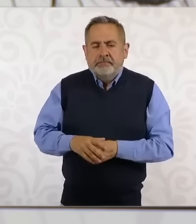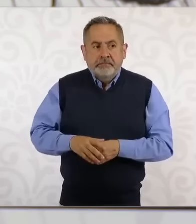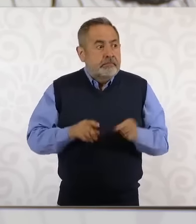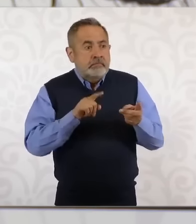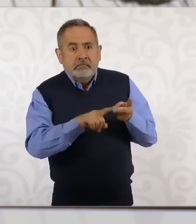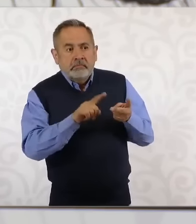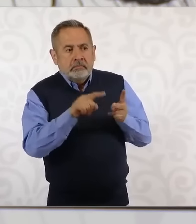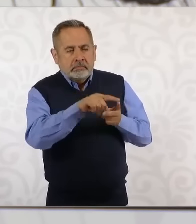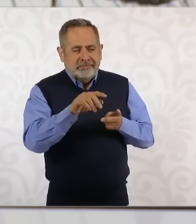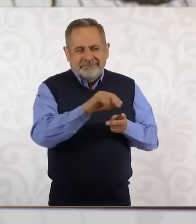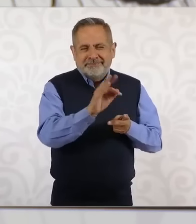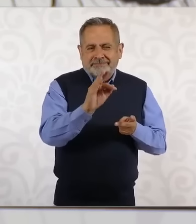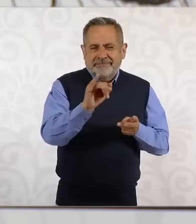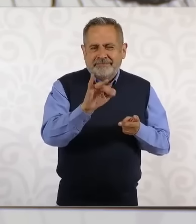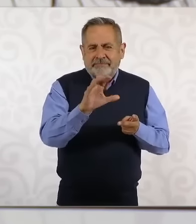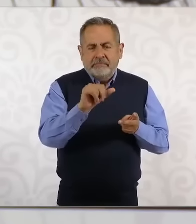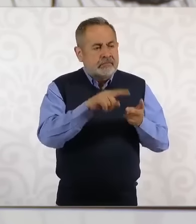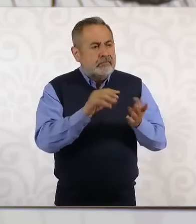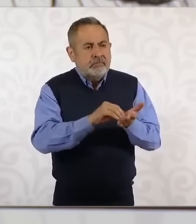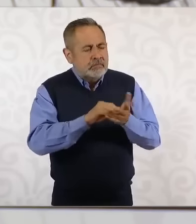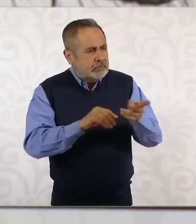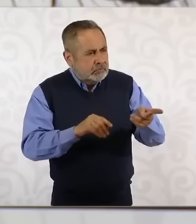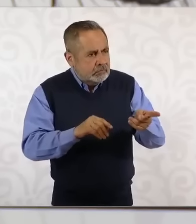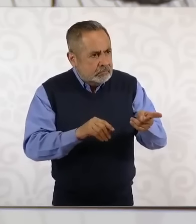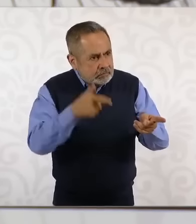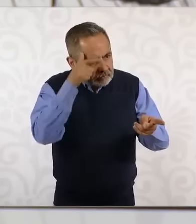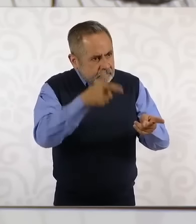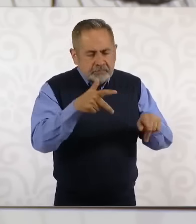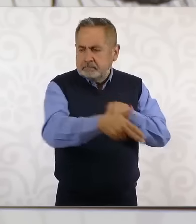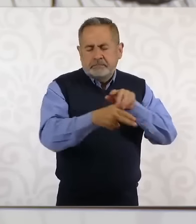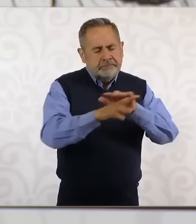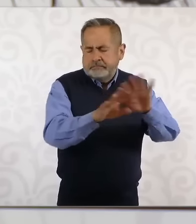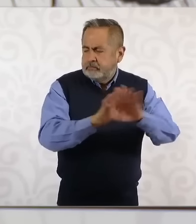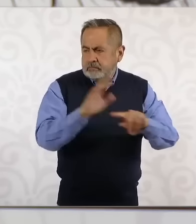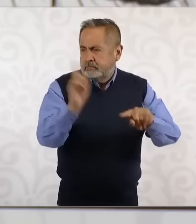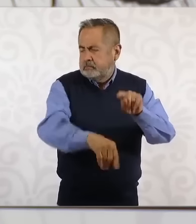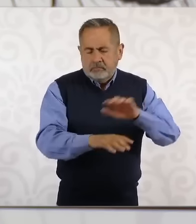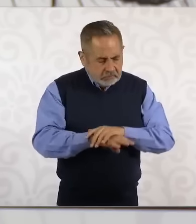pues de inmediato se canceló y después se pusieron a revisar las deudas. Entonces, ¿cómo hacemos para